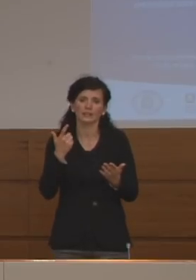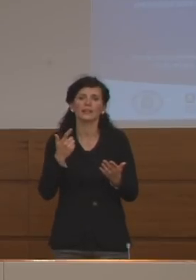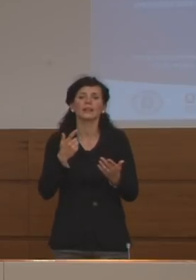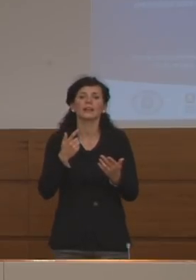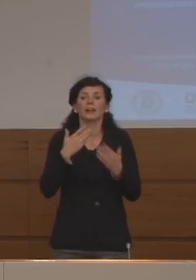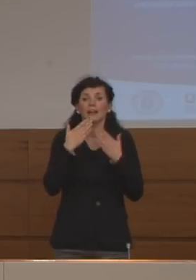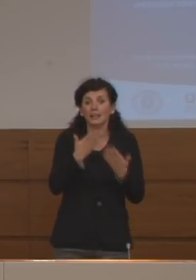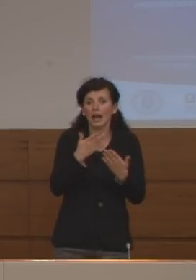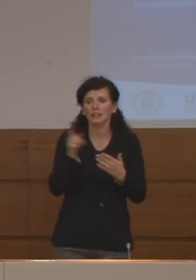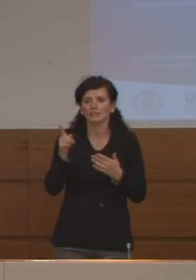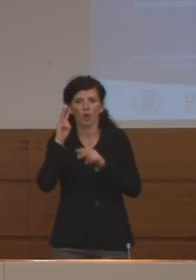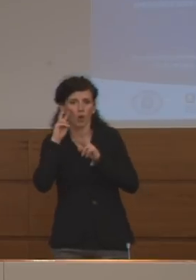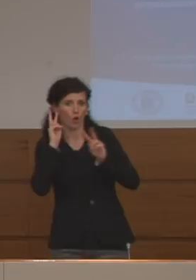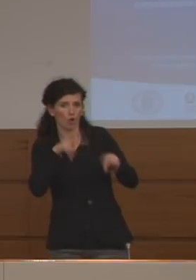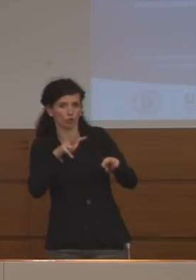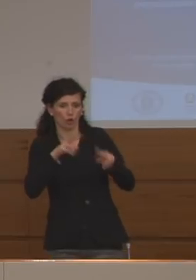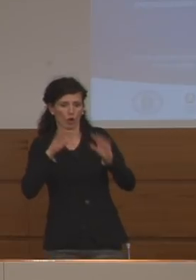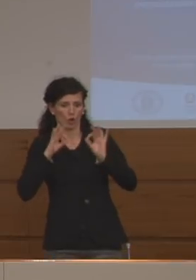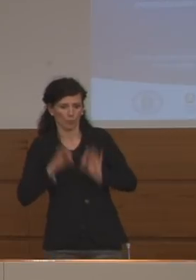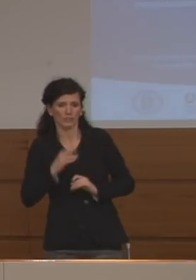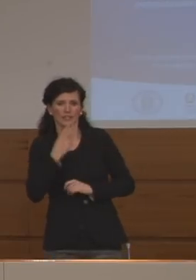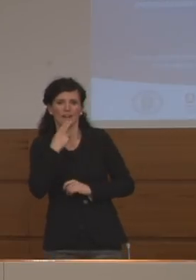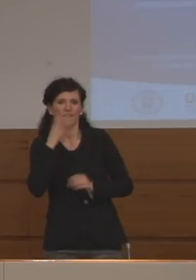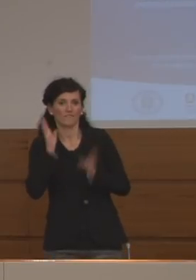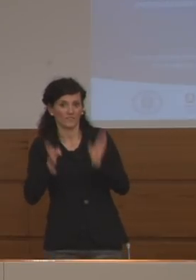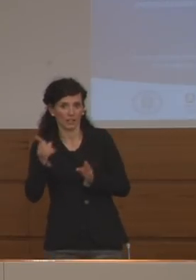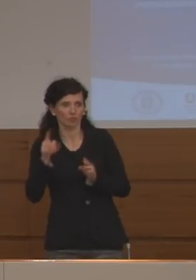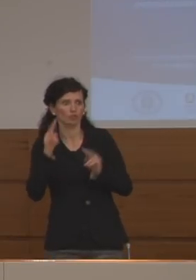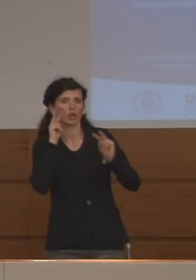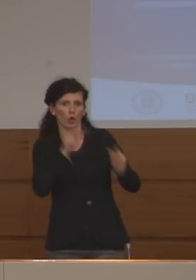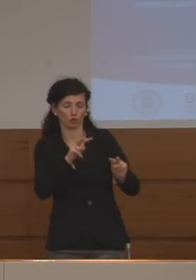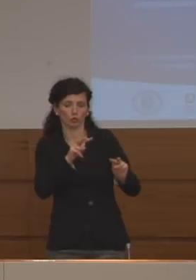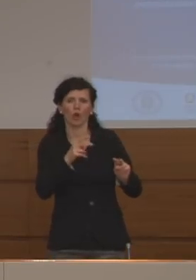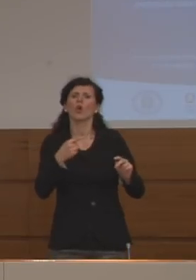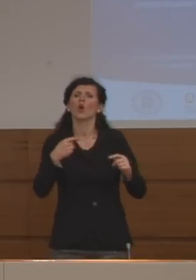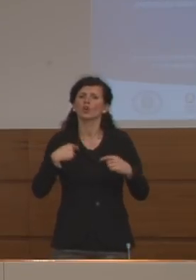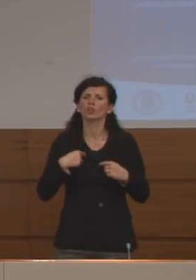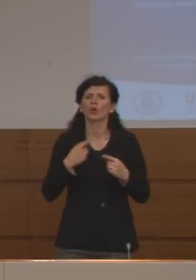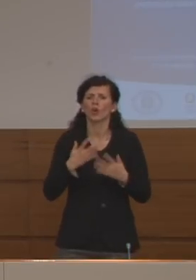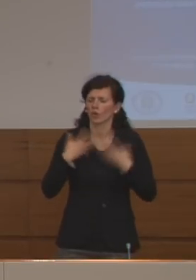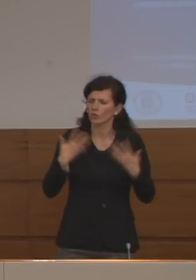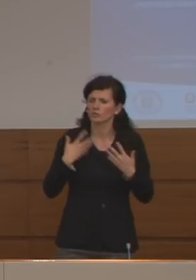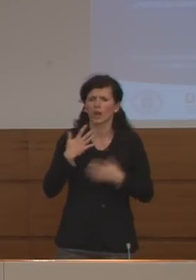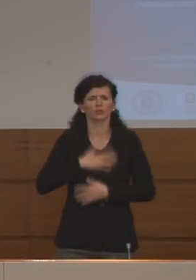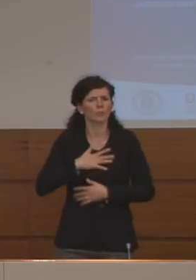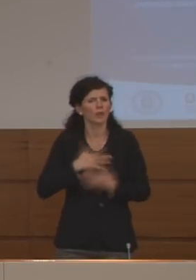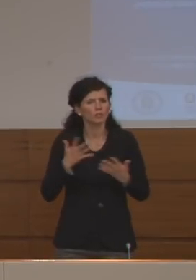Quindi io sono felice che siano stati potenziati i controlli ed era una cosa